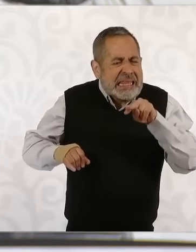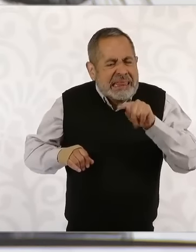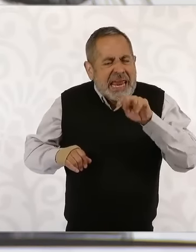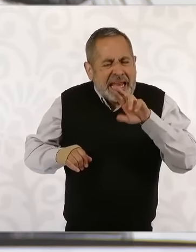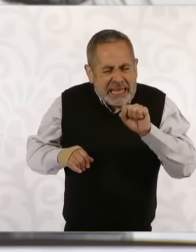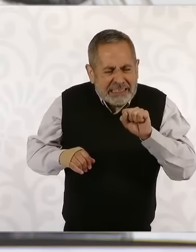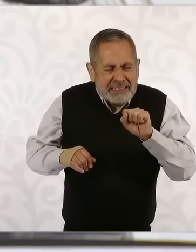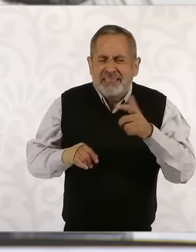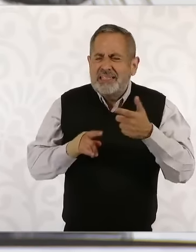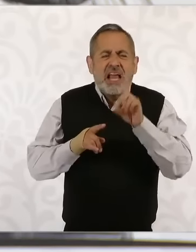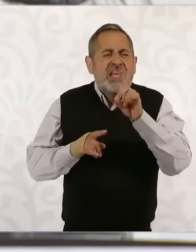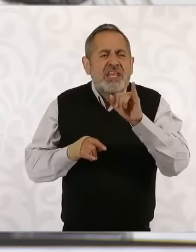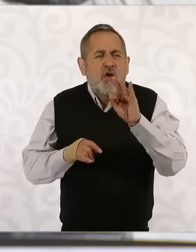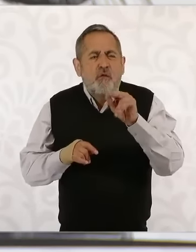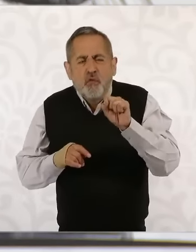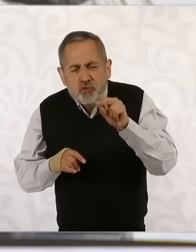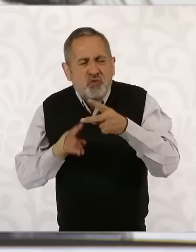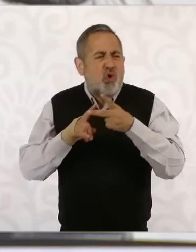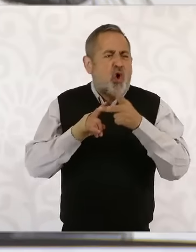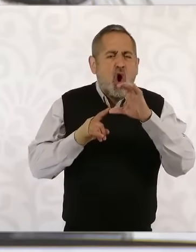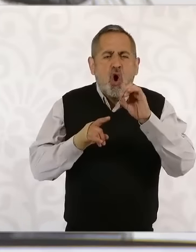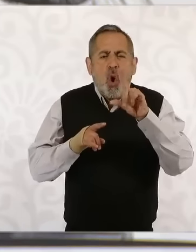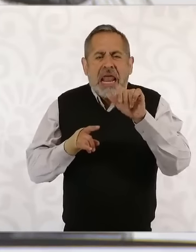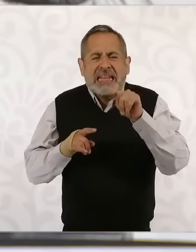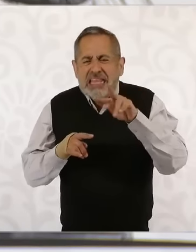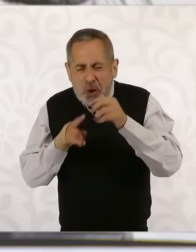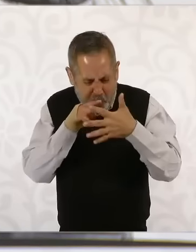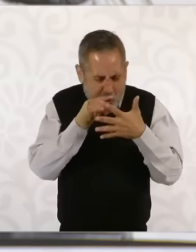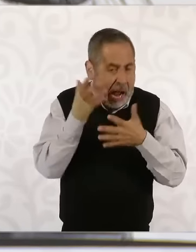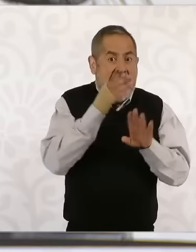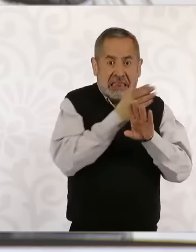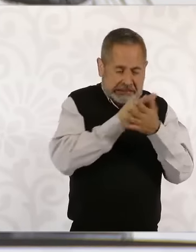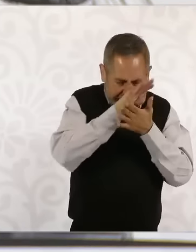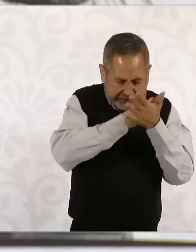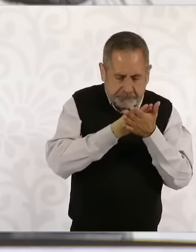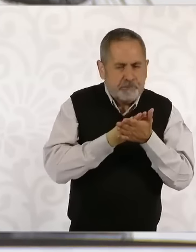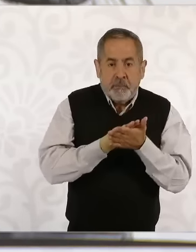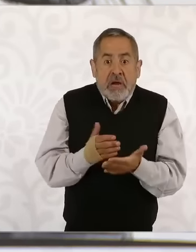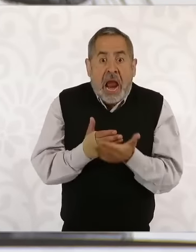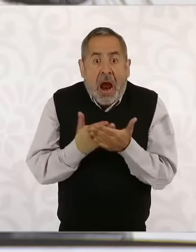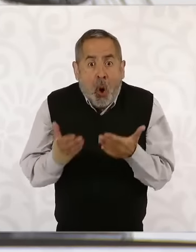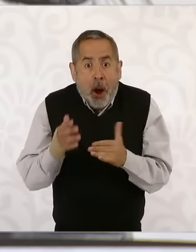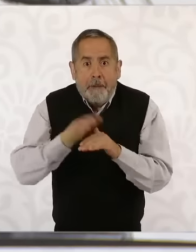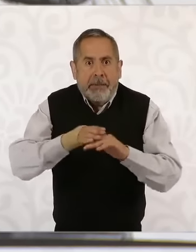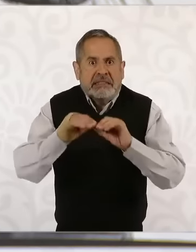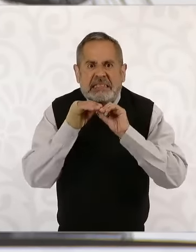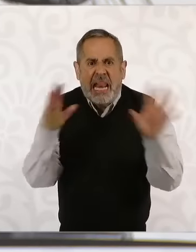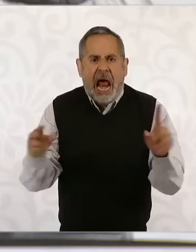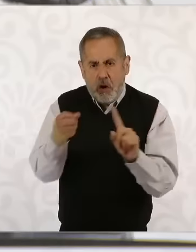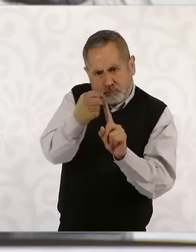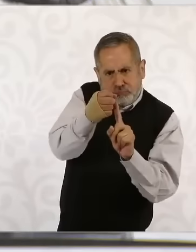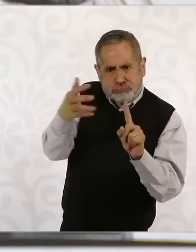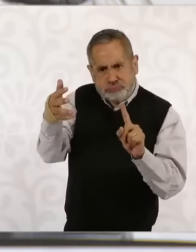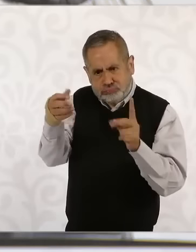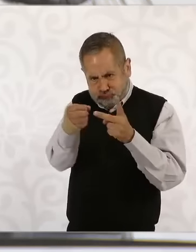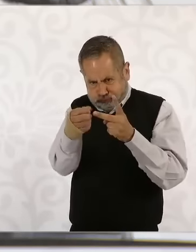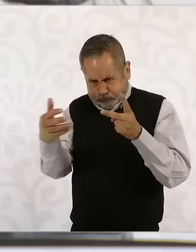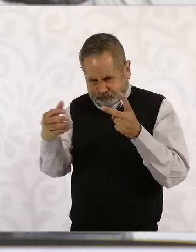derechos colectivos del medio ambiente. Esto basta la lectura del texto aprobado por el Congreso para